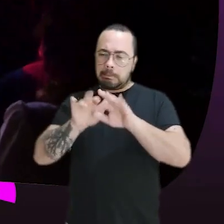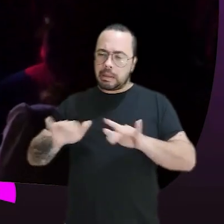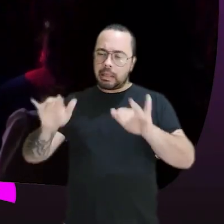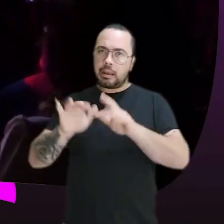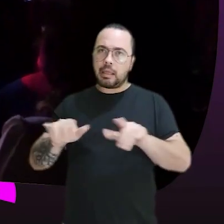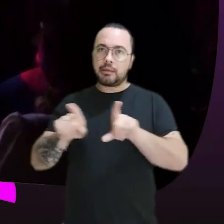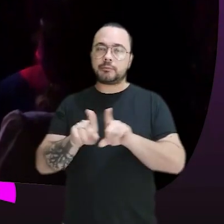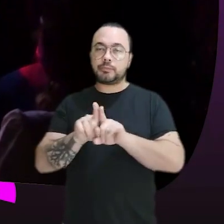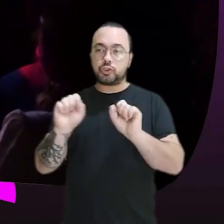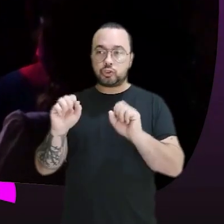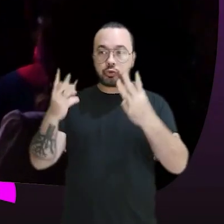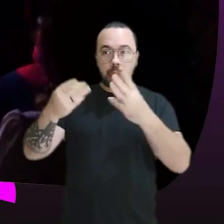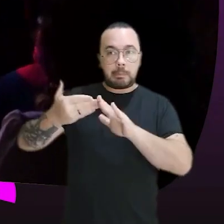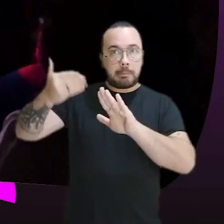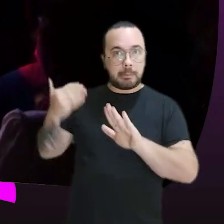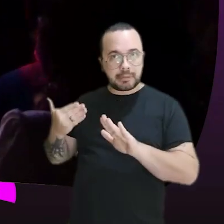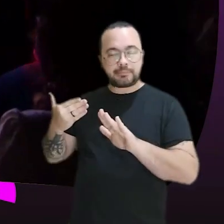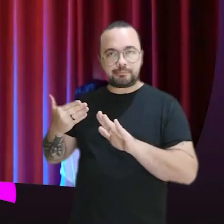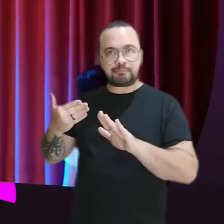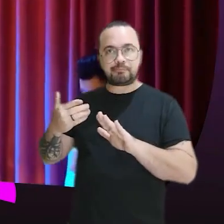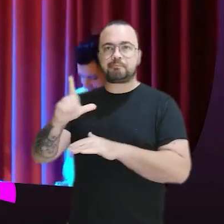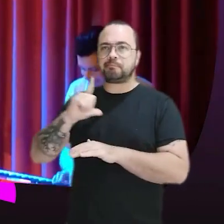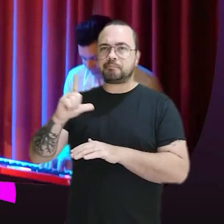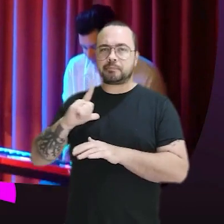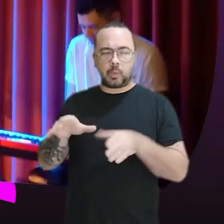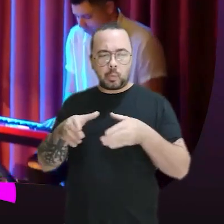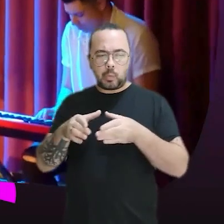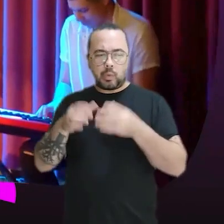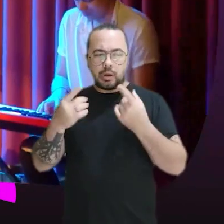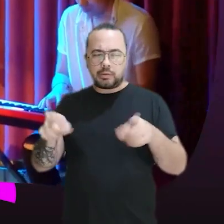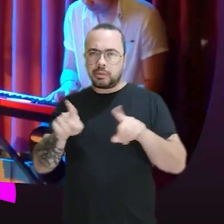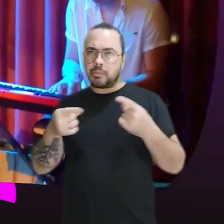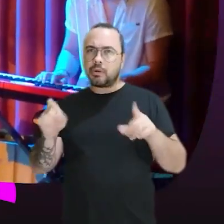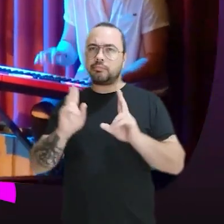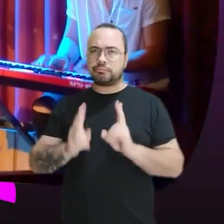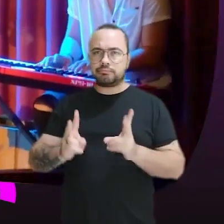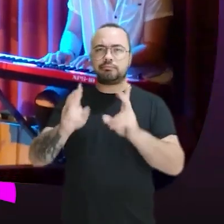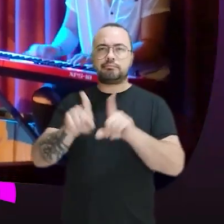acontece os pré-shows. Então, tipo sempre tem a banda da casa, que é a banda que nunca... que nunca se viu.